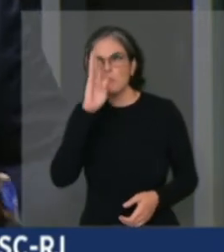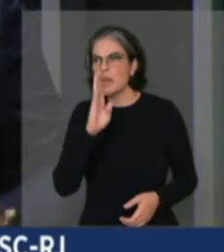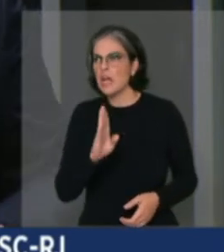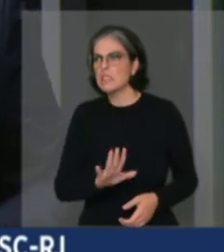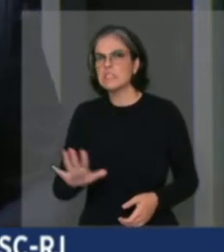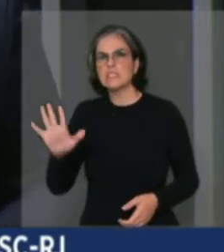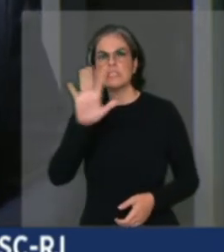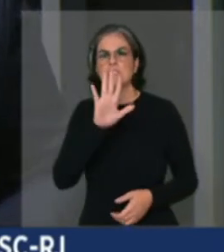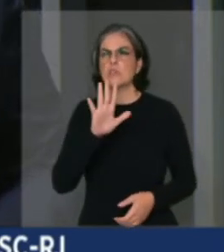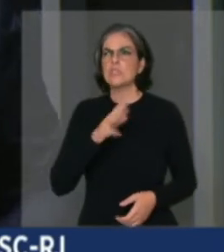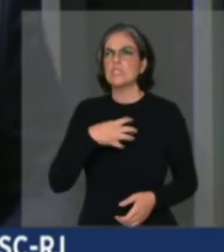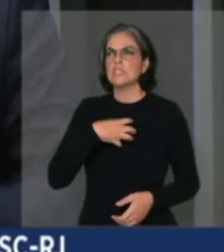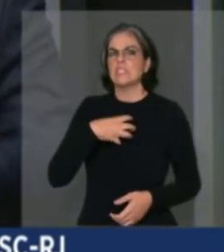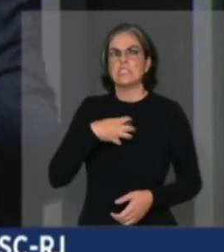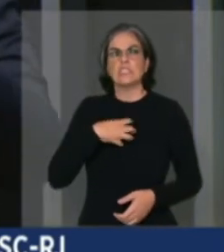PODERES DA REPÚBLICA ESTARIAM SE SENTINDO AMEAÇADA DIANTE